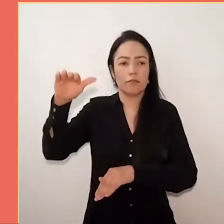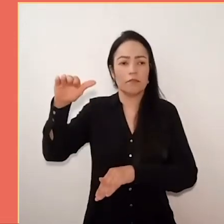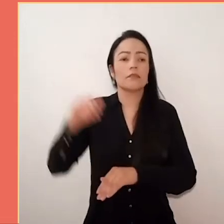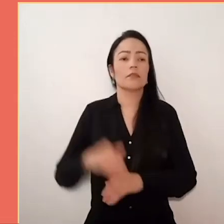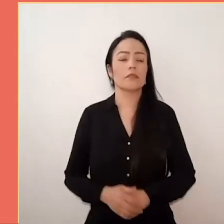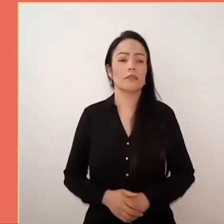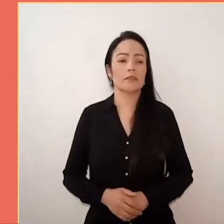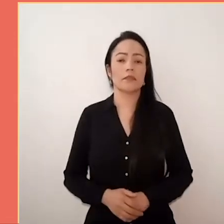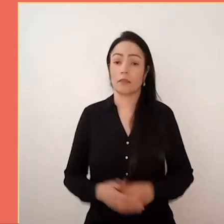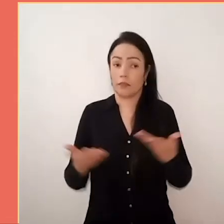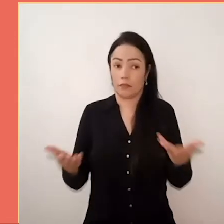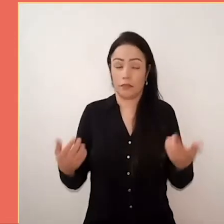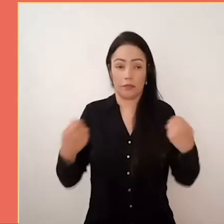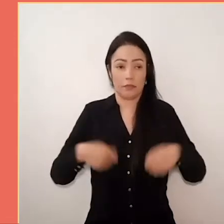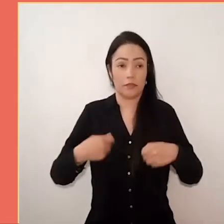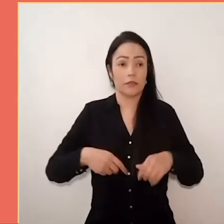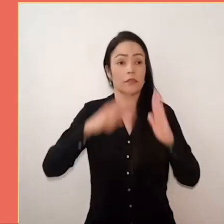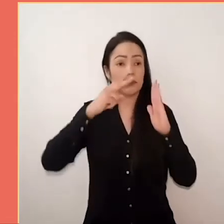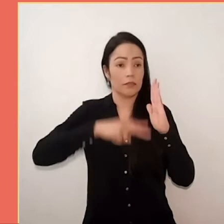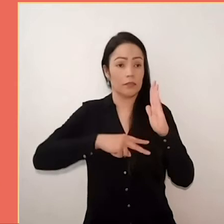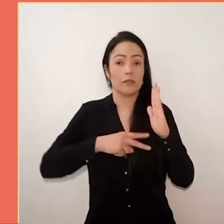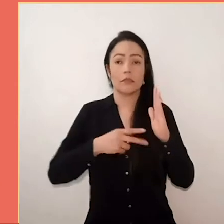tem que ser um leitor que olhe para o passado de novo,